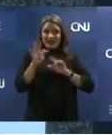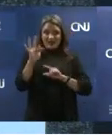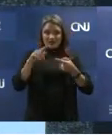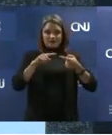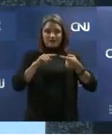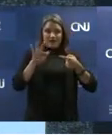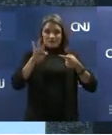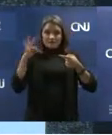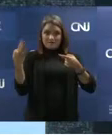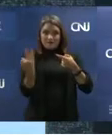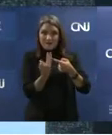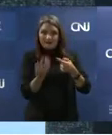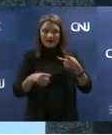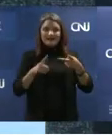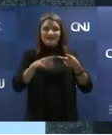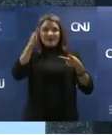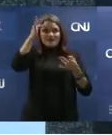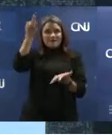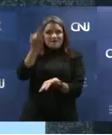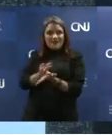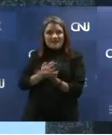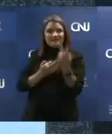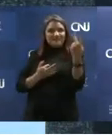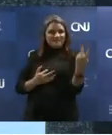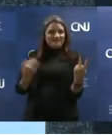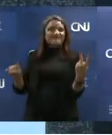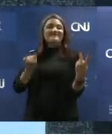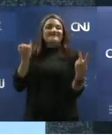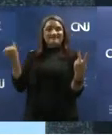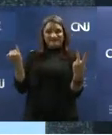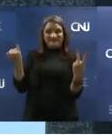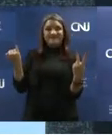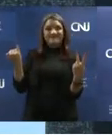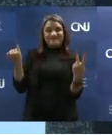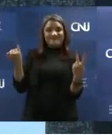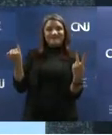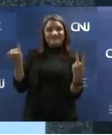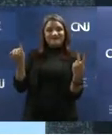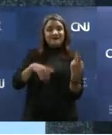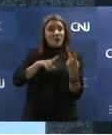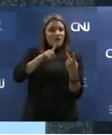A fé multidisciplinar e o casamento.